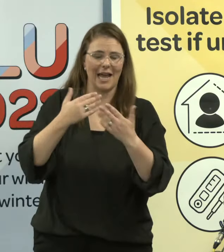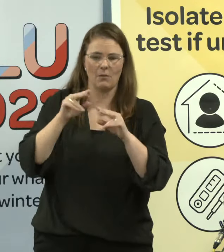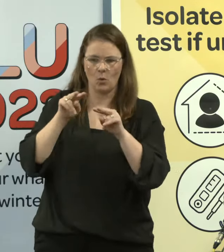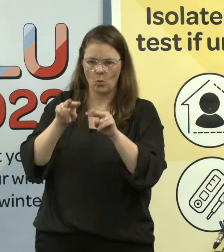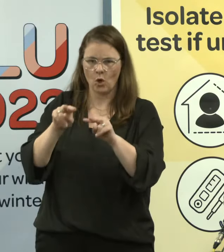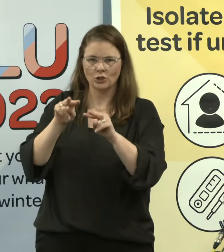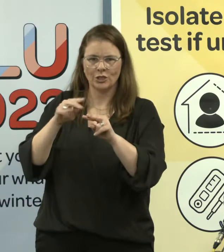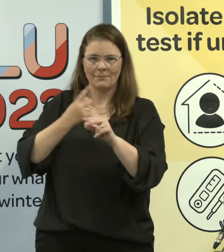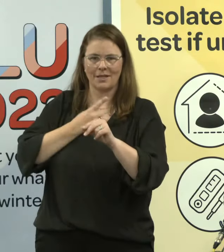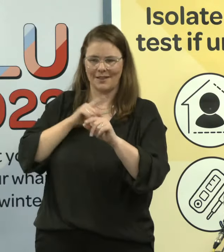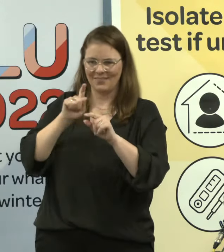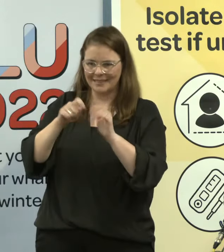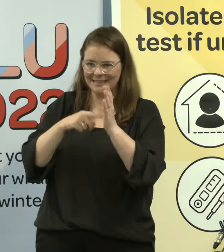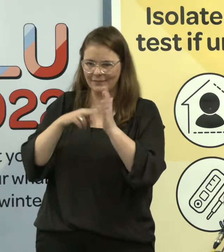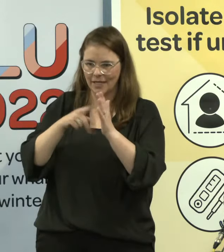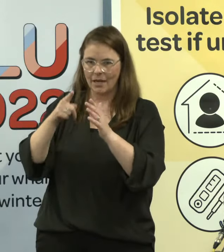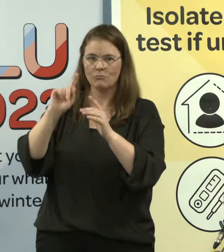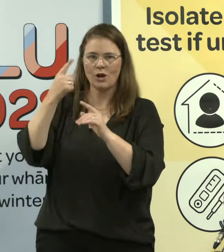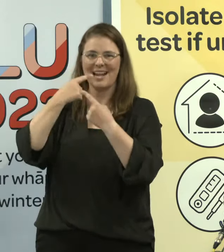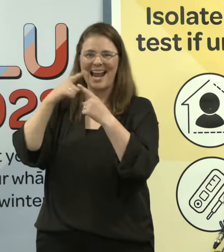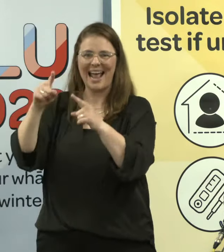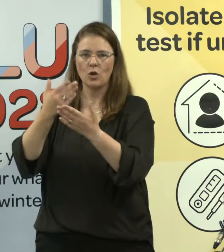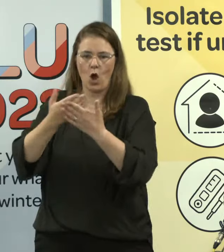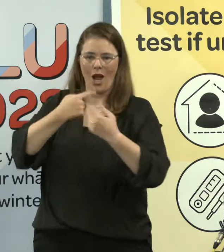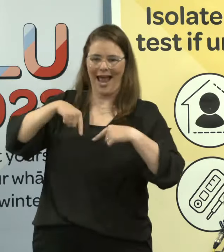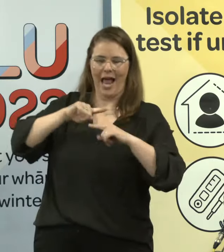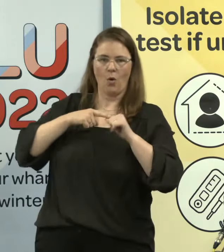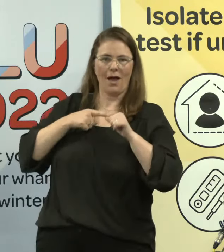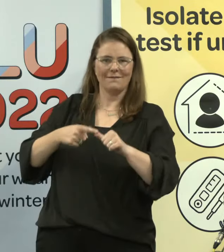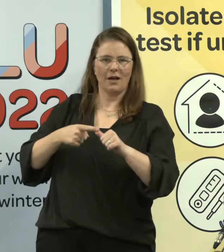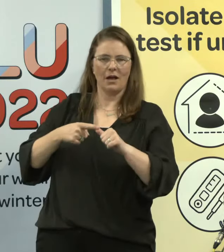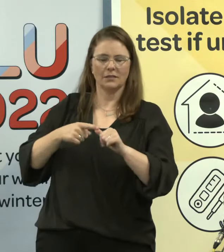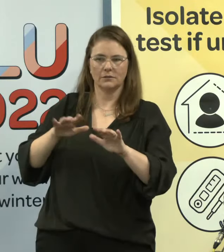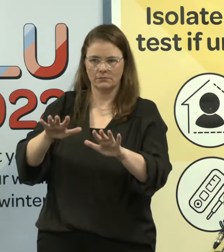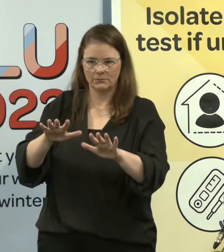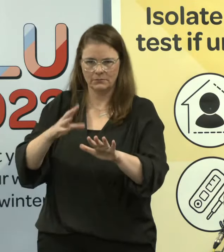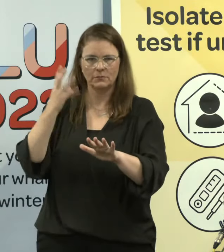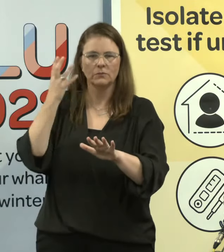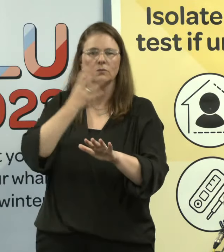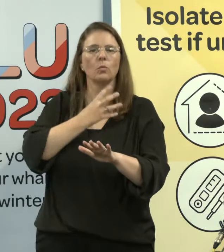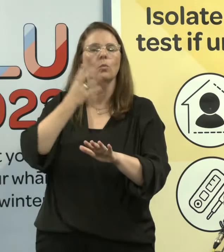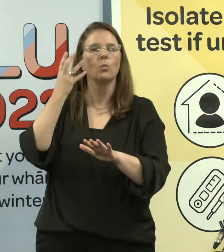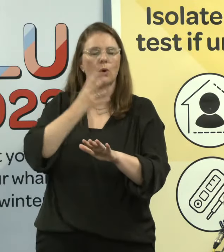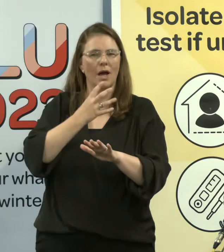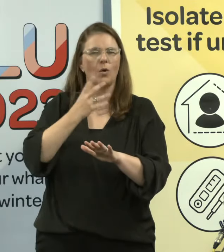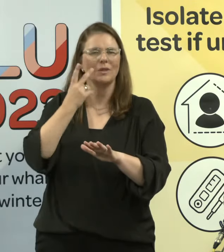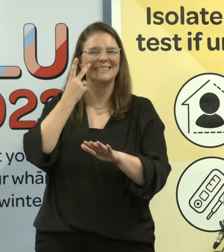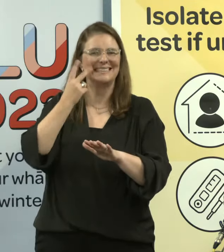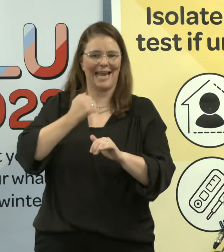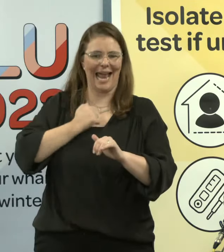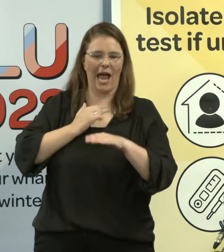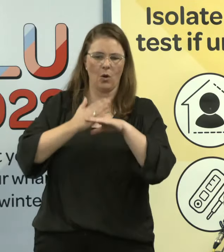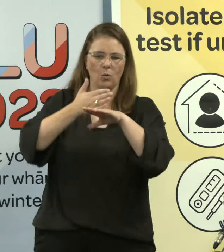i tera tohutohu, katahi ka ohorere i te ra i muri mai...